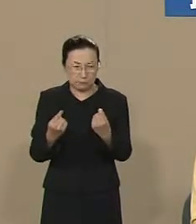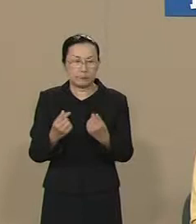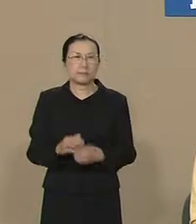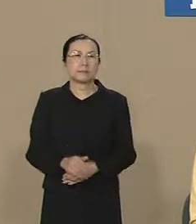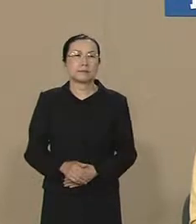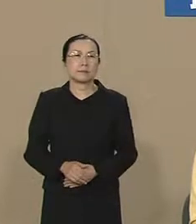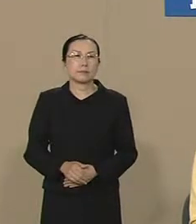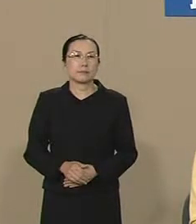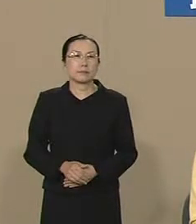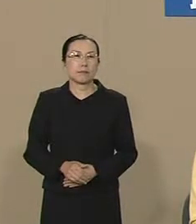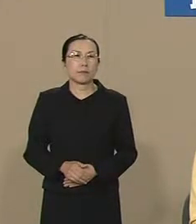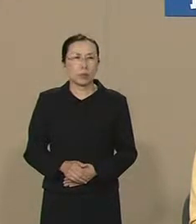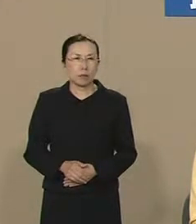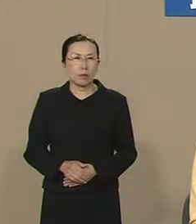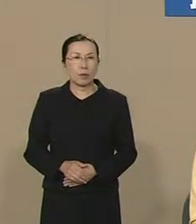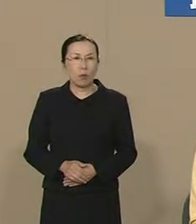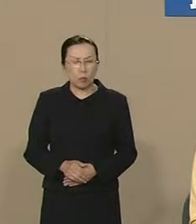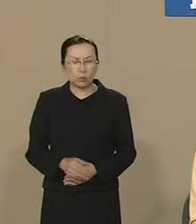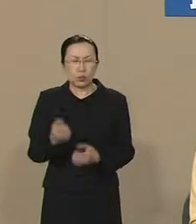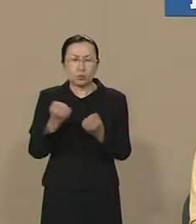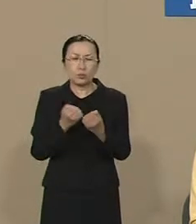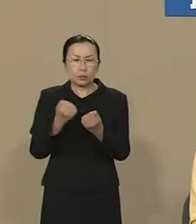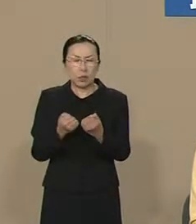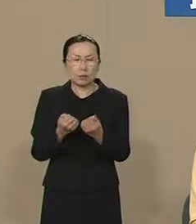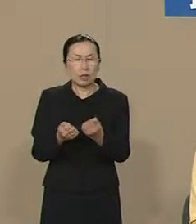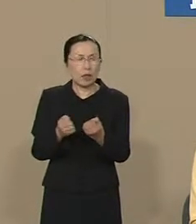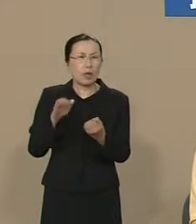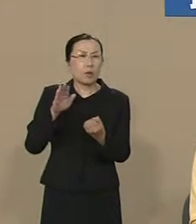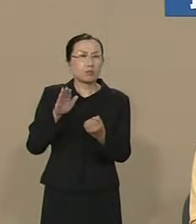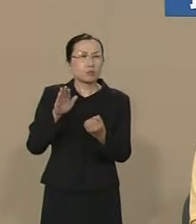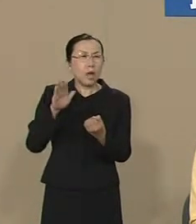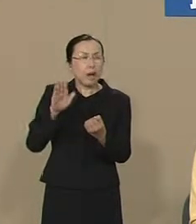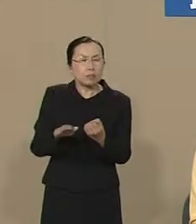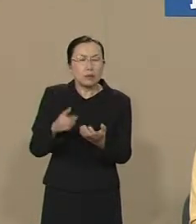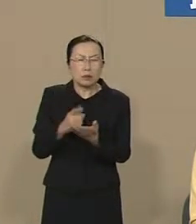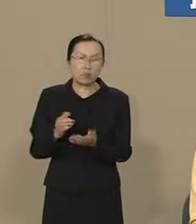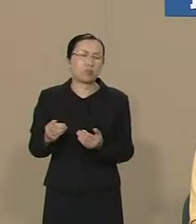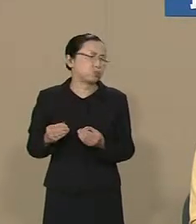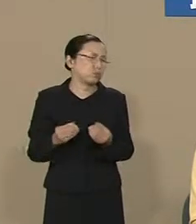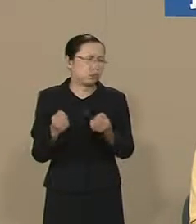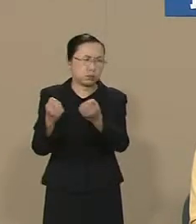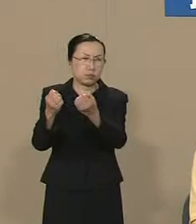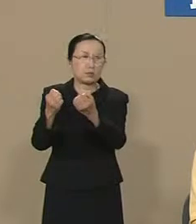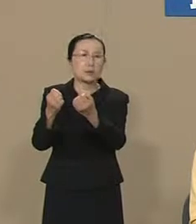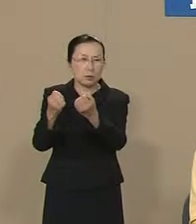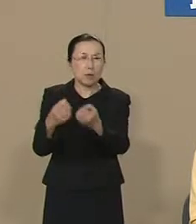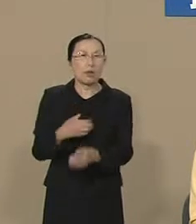ブレーキのない車が､ アクセルだけを強く踏んで 暴走するのは､極めて危険です｡